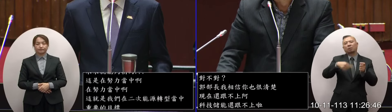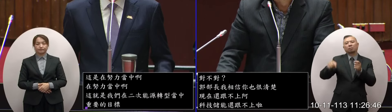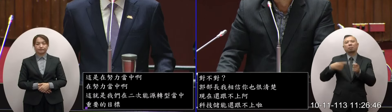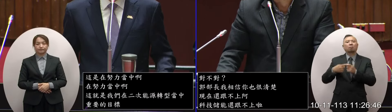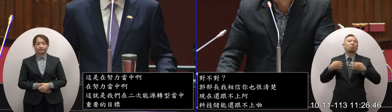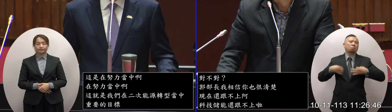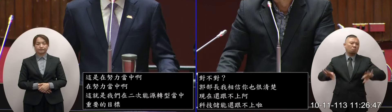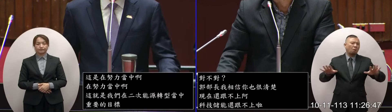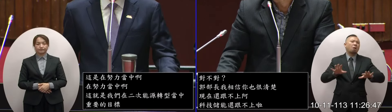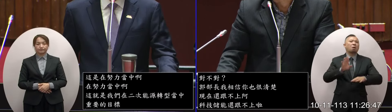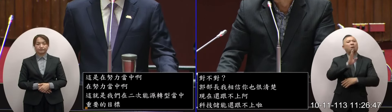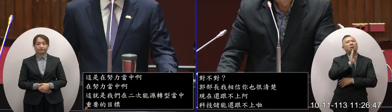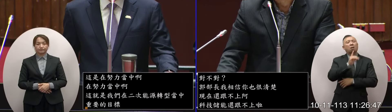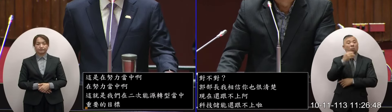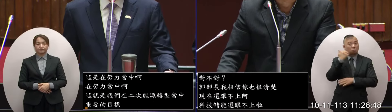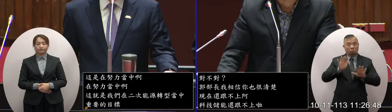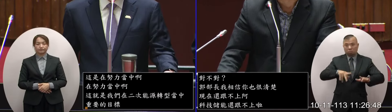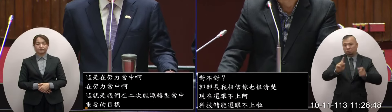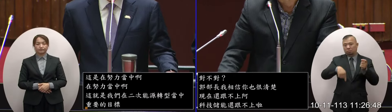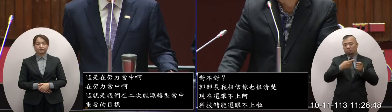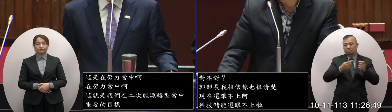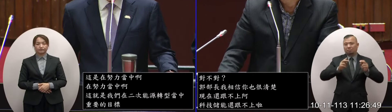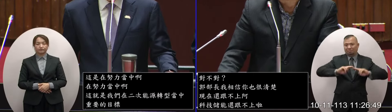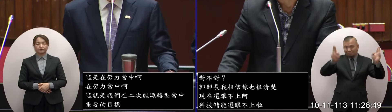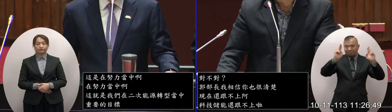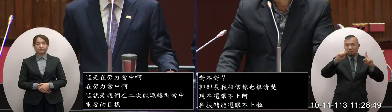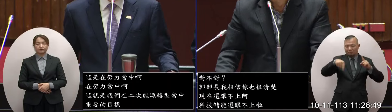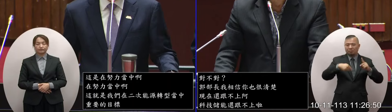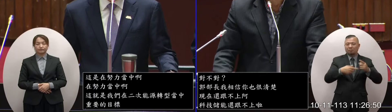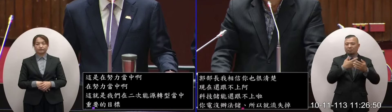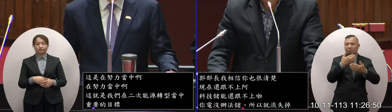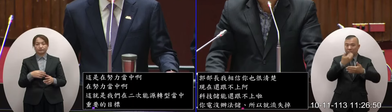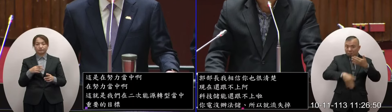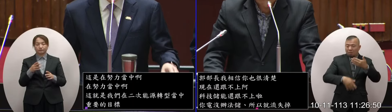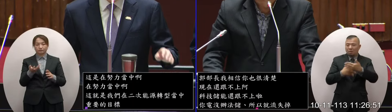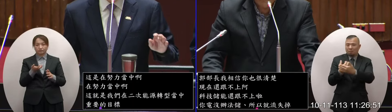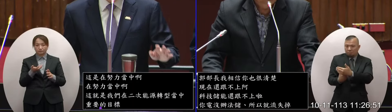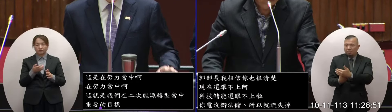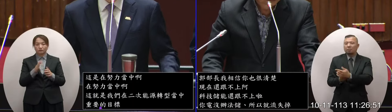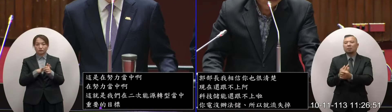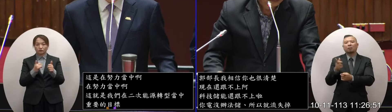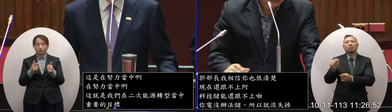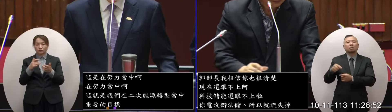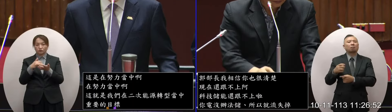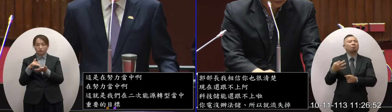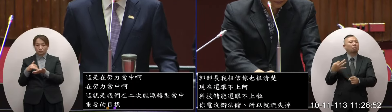你要是今天能夠儲電那當然多少 不會那麼嚴重啊 算出那個核電